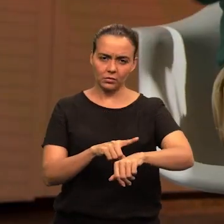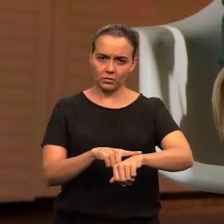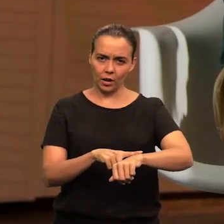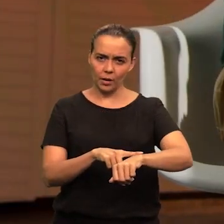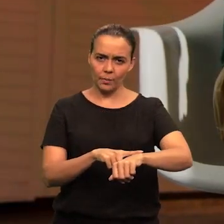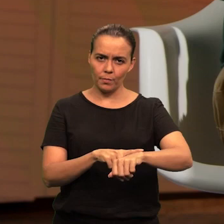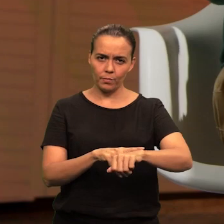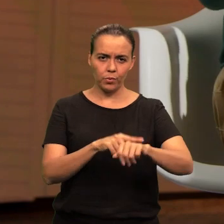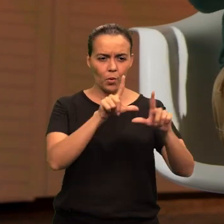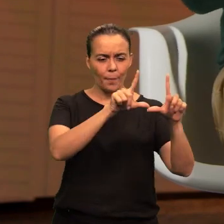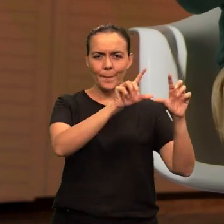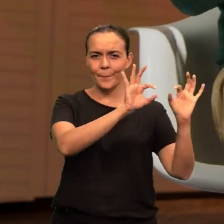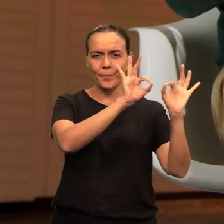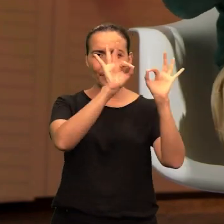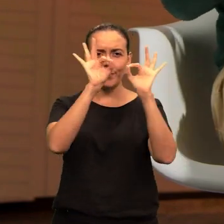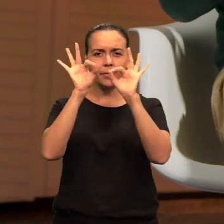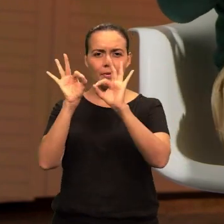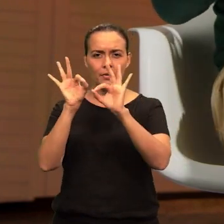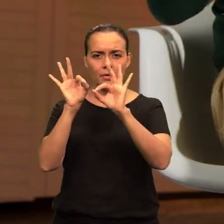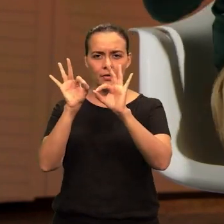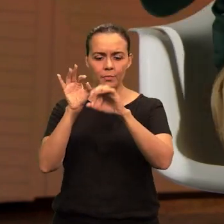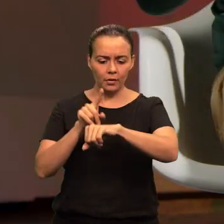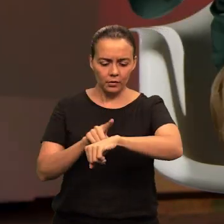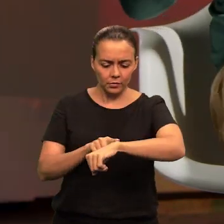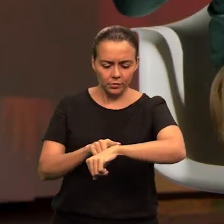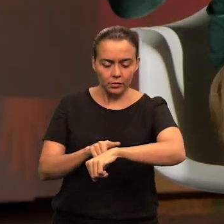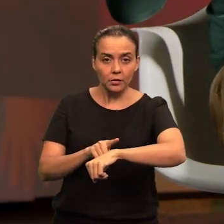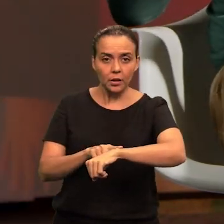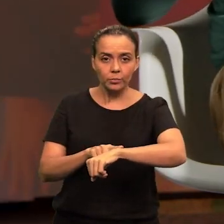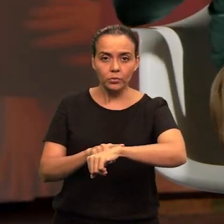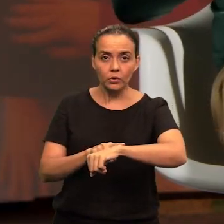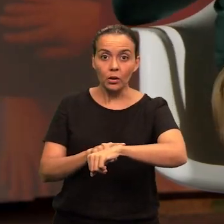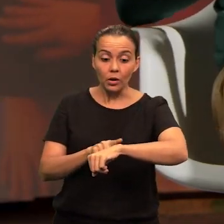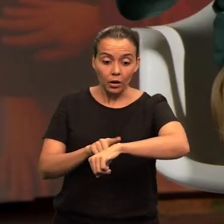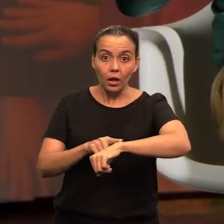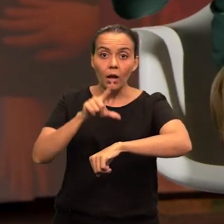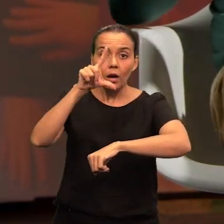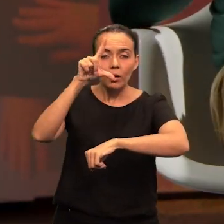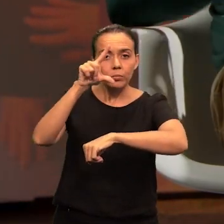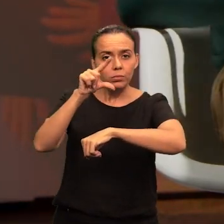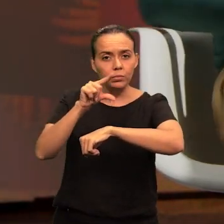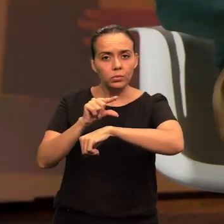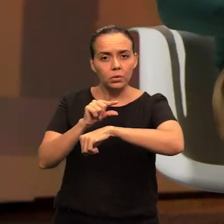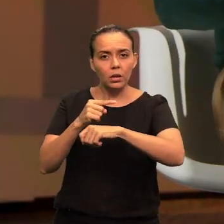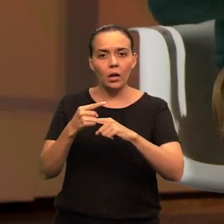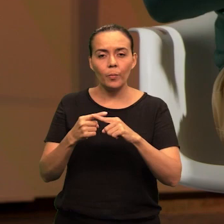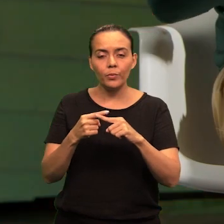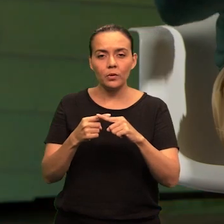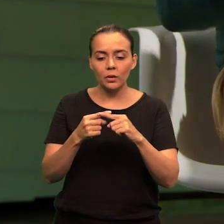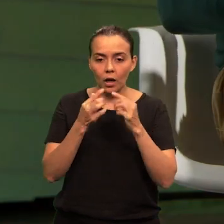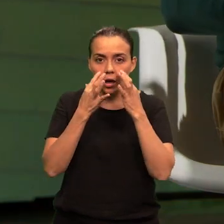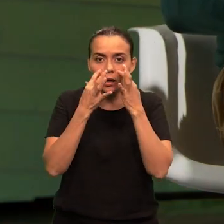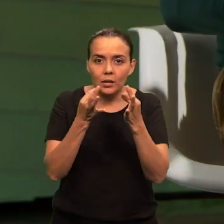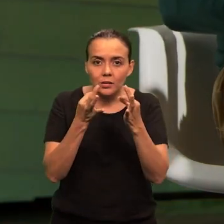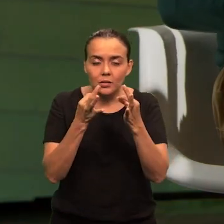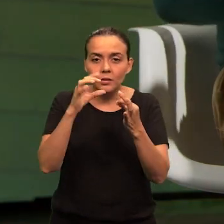o tempo de um acompanhamento, isso tem sido reduzido, do ponto de vista da própria capacidade de concentração daquele que lê.